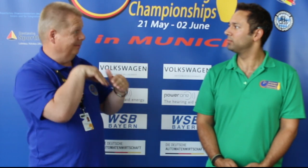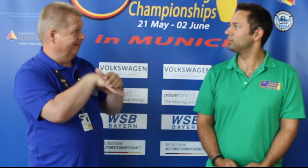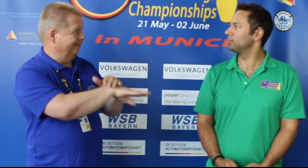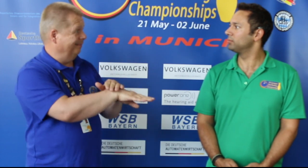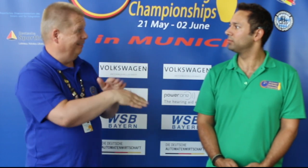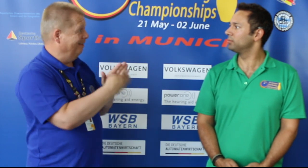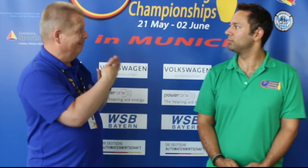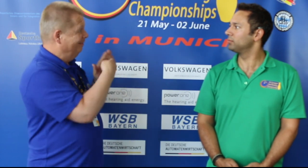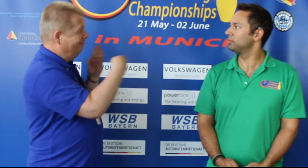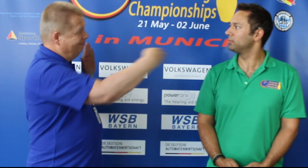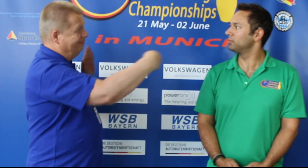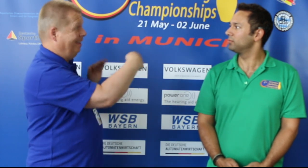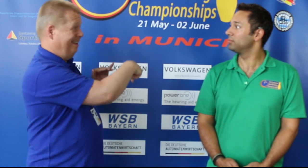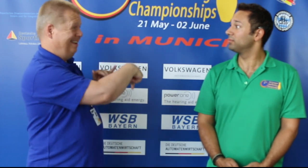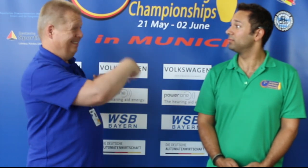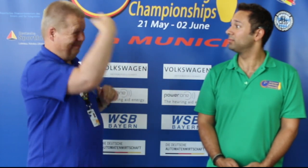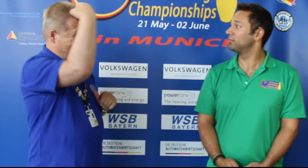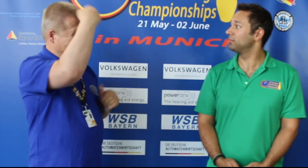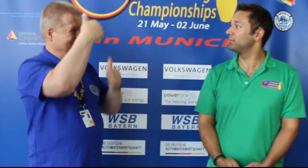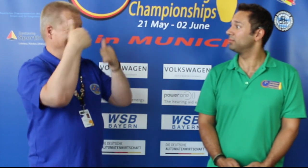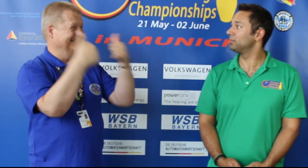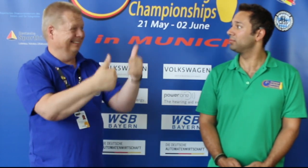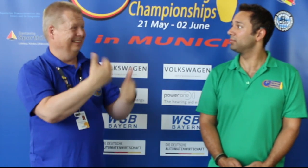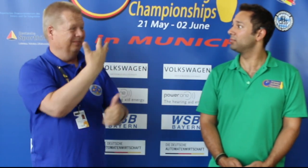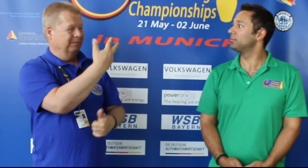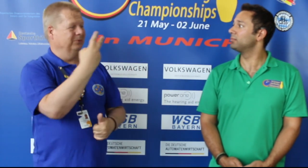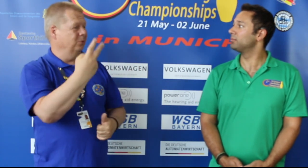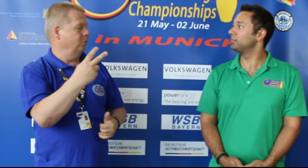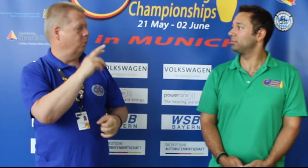Hier in München ist optimal weil sie 52 Bahnen haben.